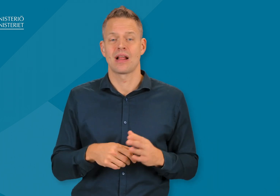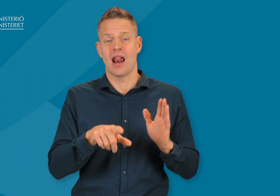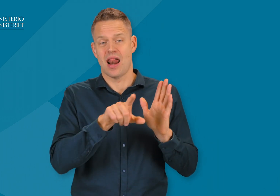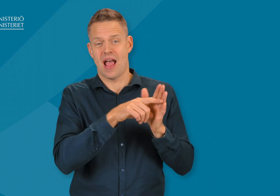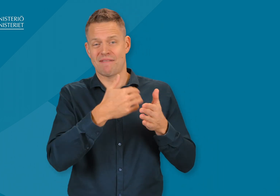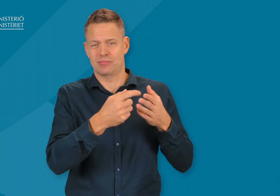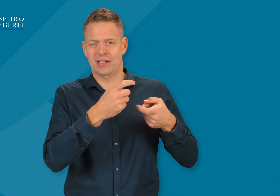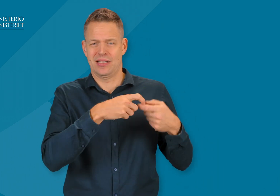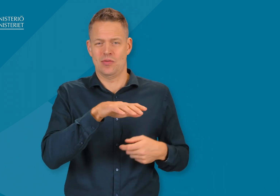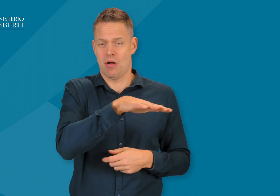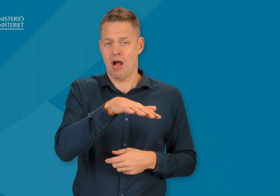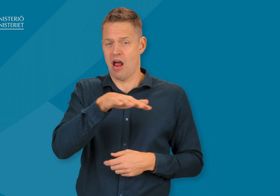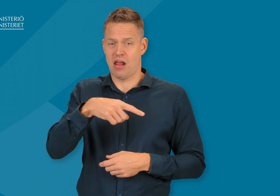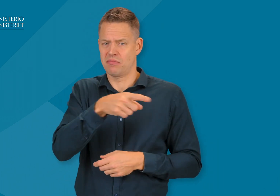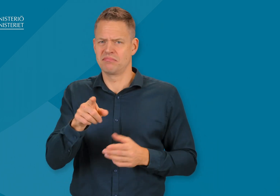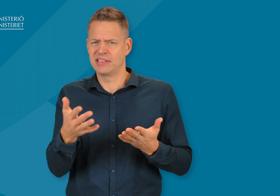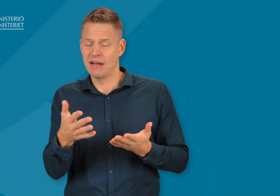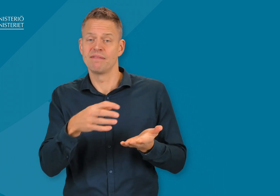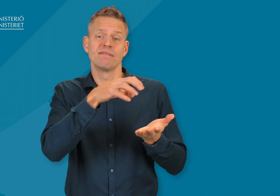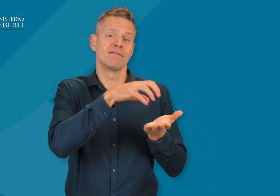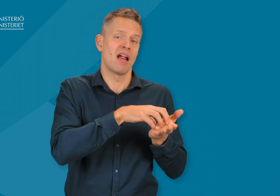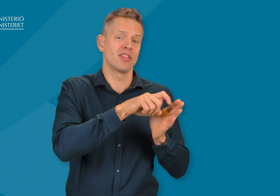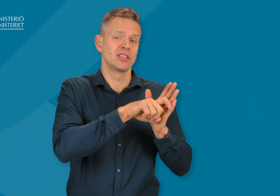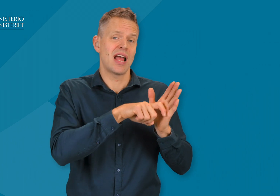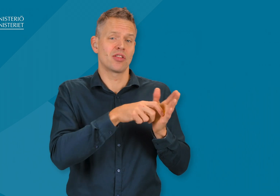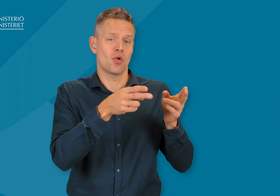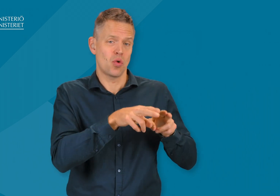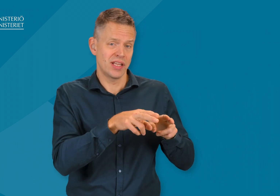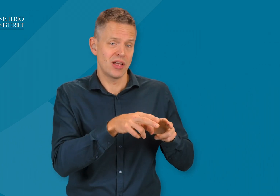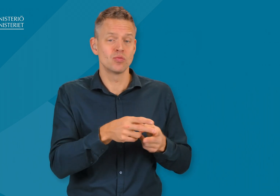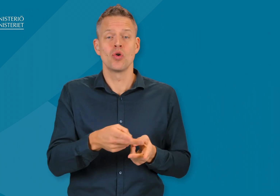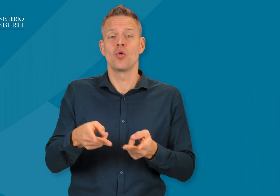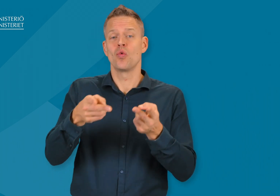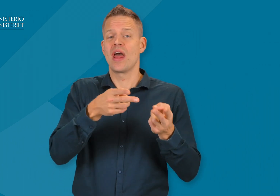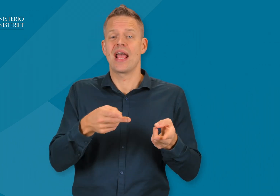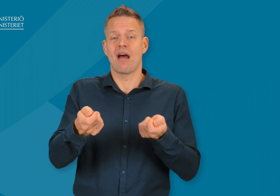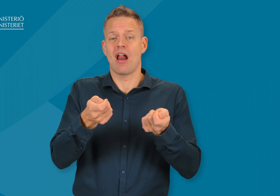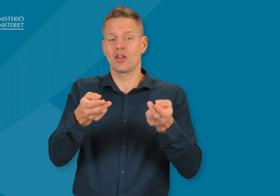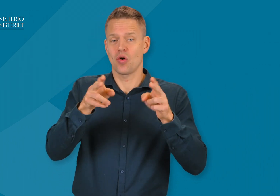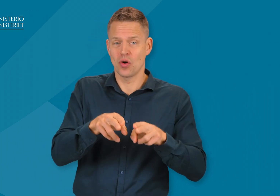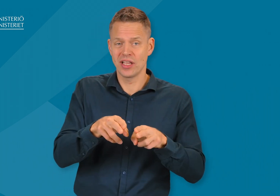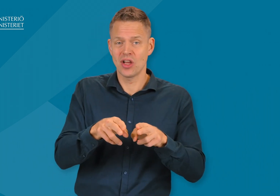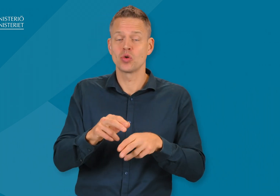• lainvalmistelu valtiosääntöoikeuden, yleisen hallinto-oikeuden, -